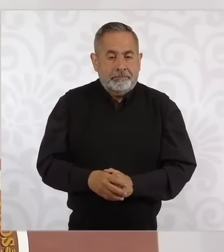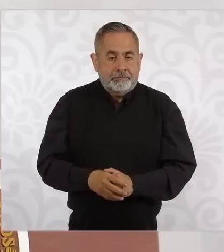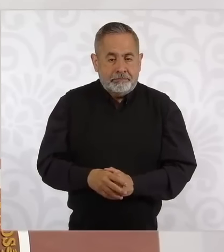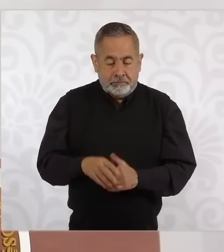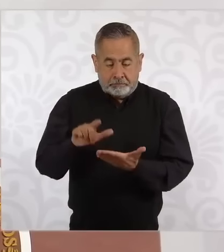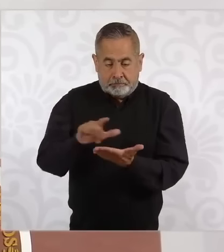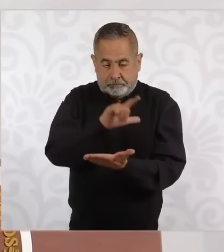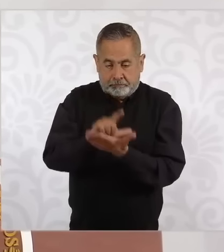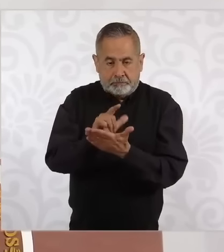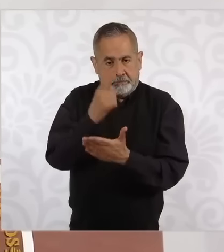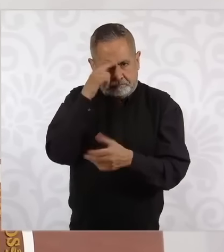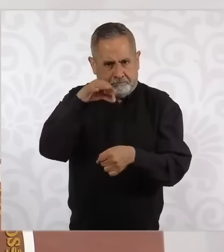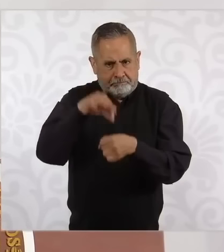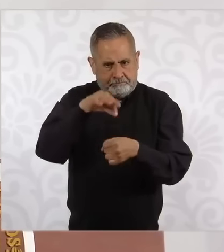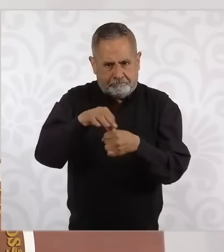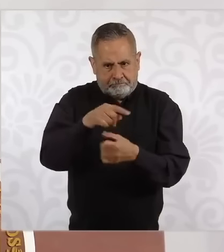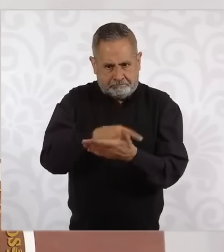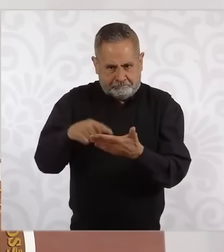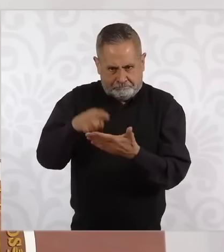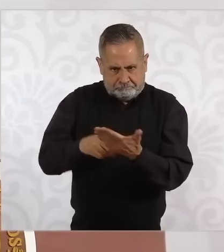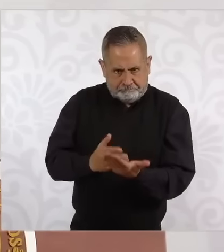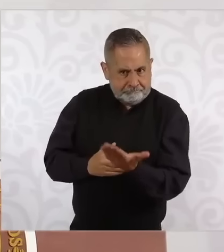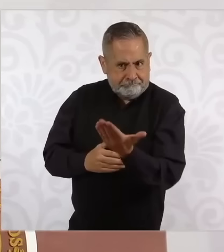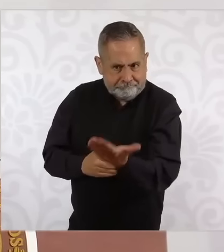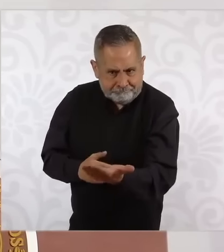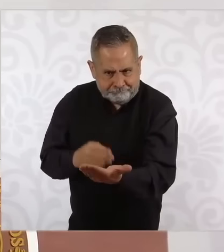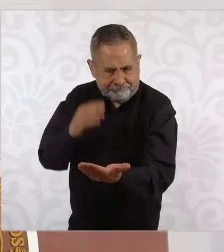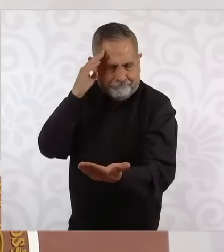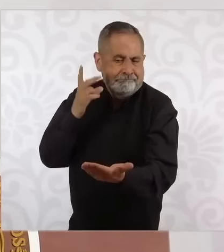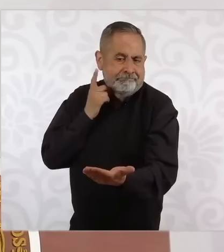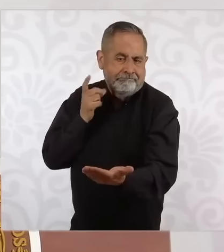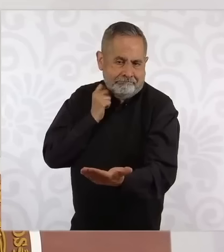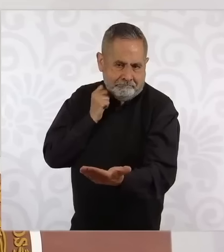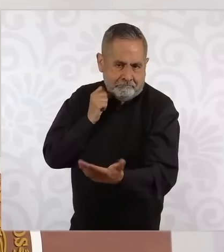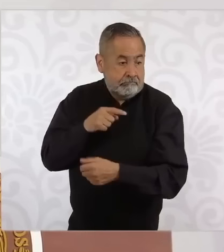como otras iniciativas de reforma presentadas, ha sido blanco de mentiras por parte de medios